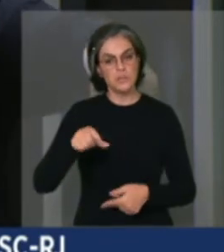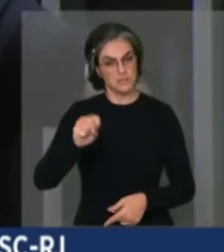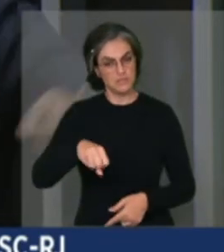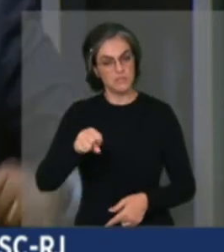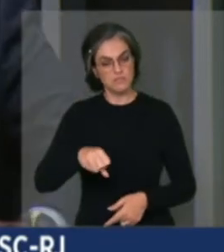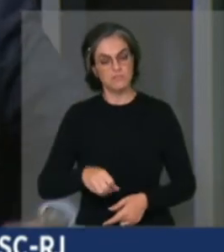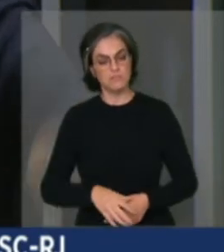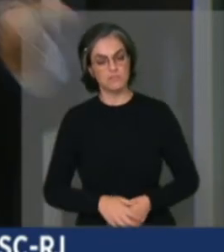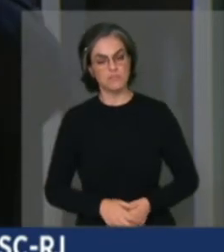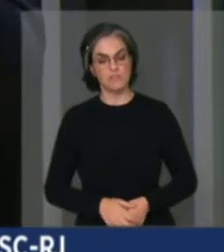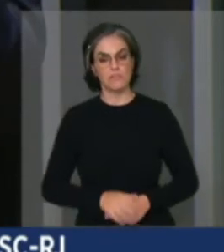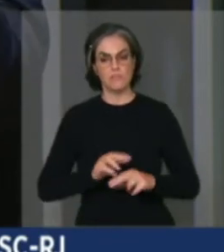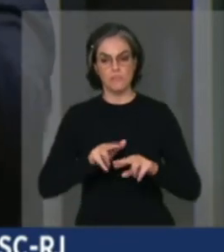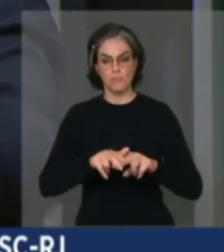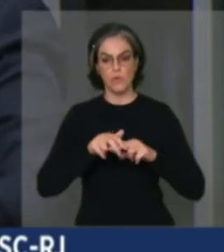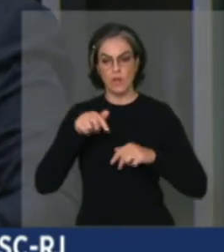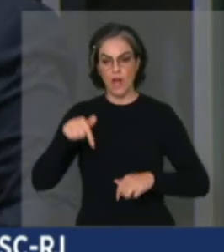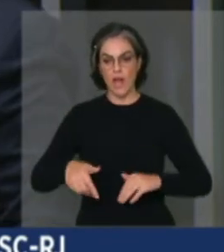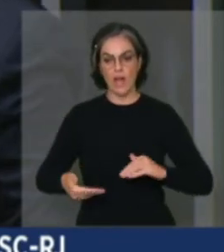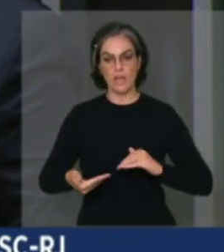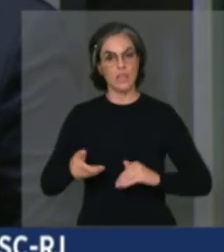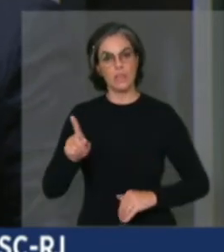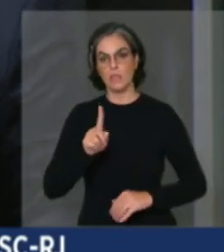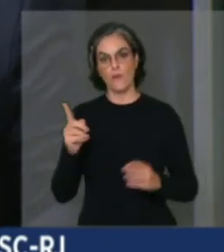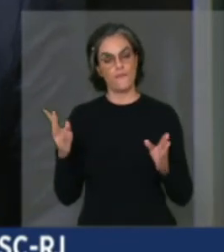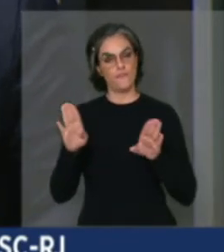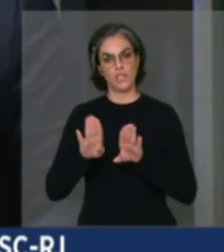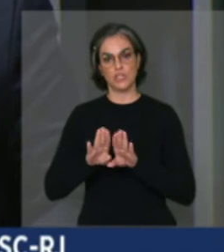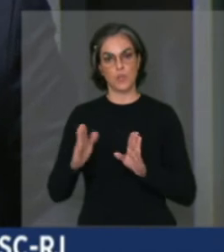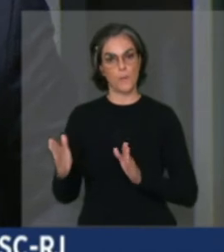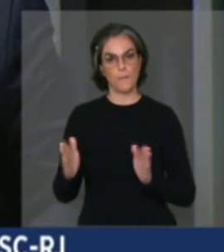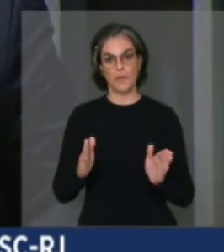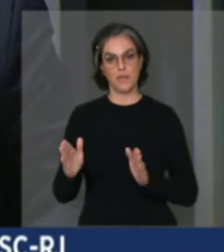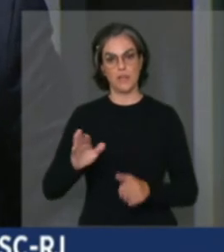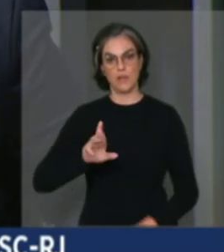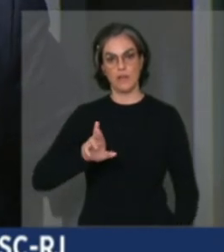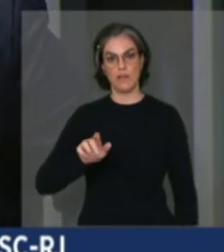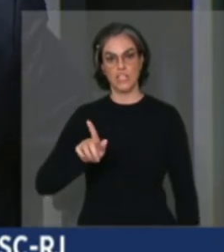TANTO QUE ESTE PARLAMENTO NÃO FECHOU DURANTE O REGIME MILITAR. AGORA, SENHOR